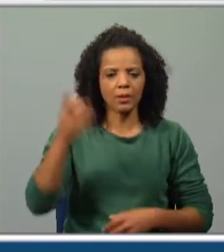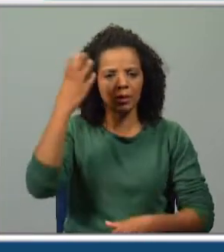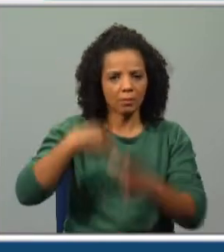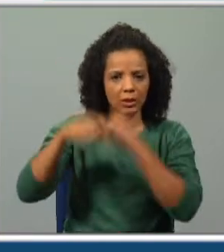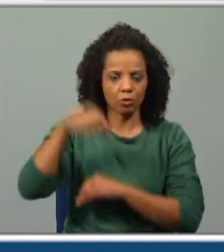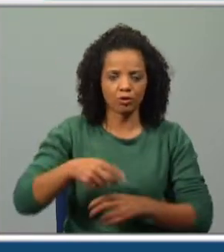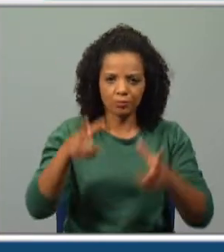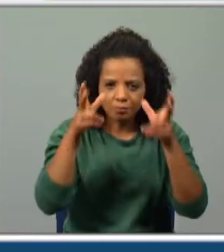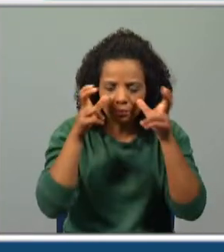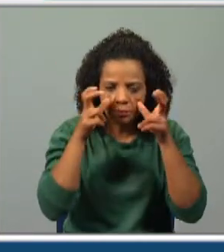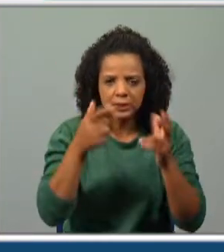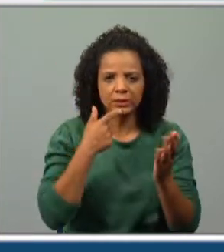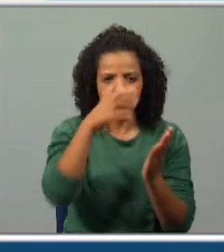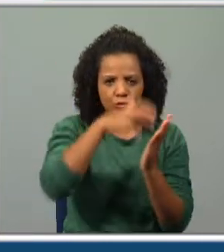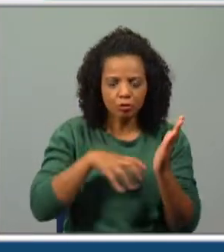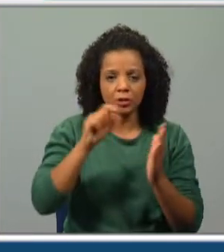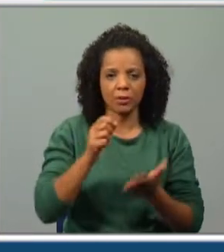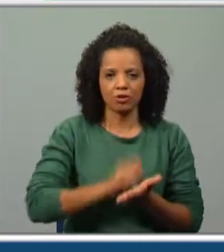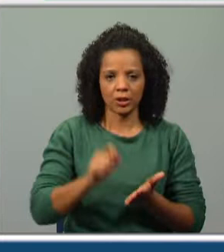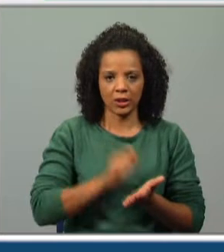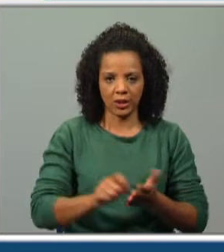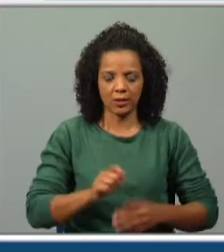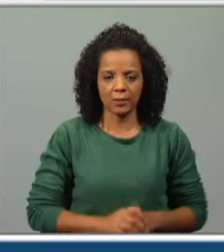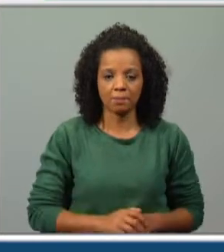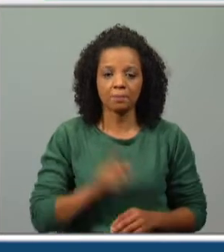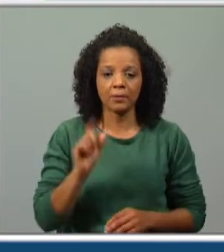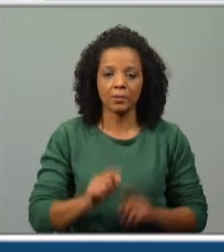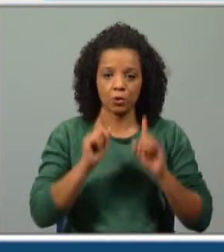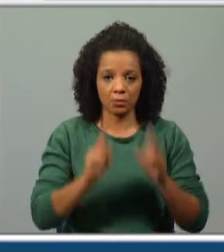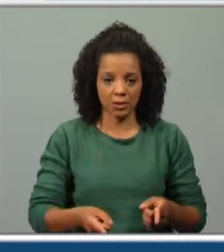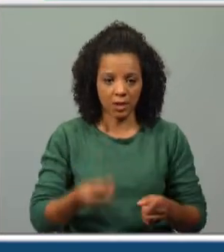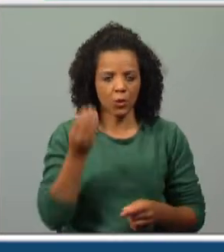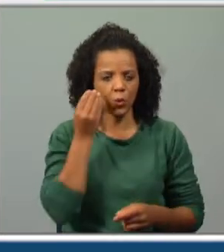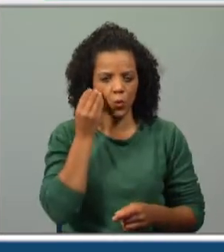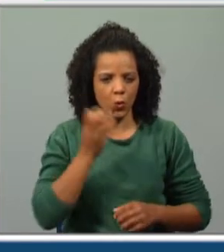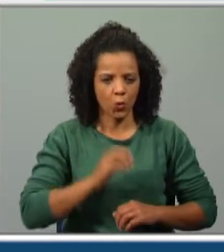oralidade da educação literária e da escrita e vamos começar exatamente com o 文學教育的口述與寫作，讓我們從